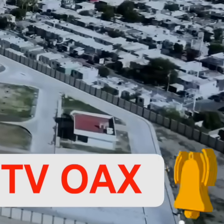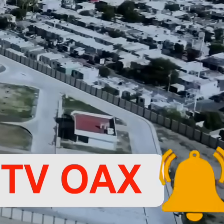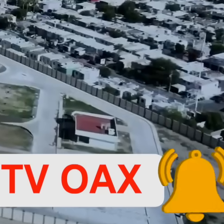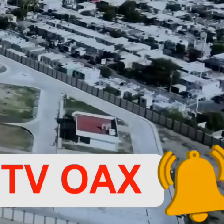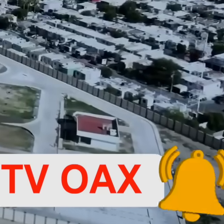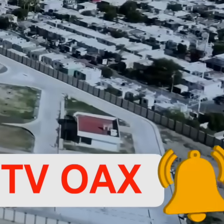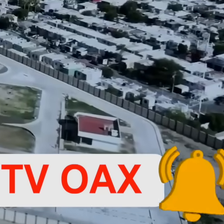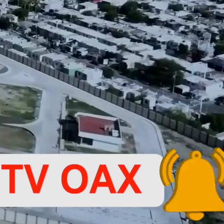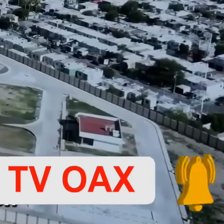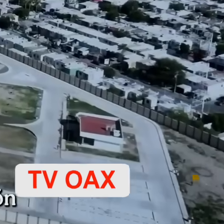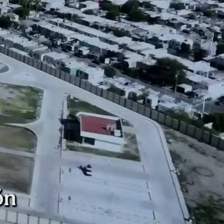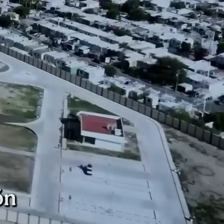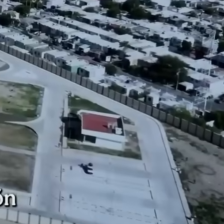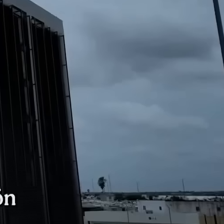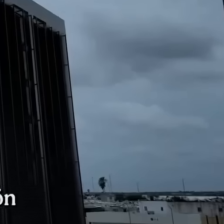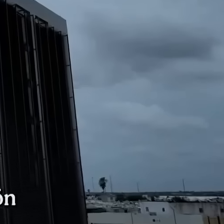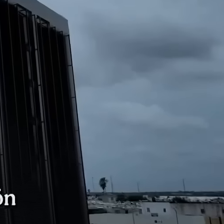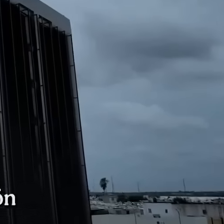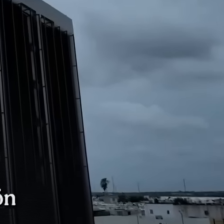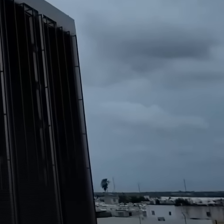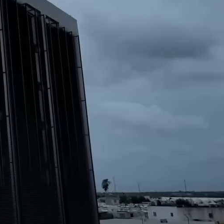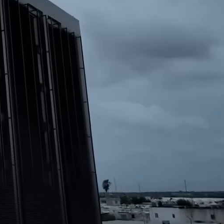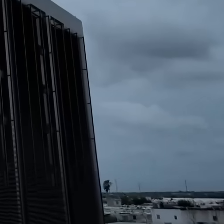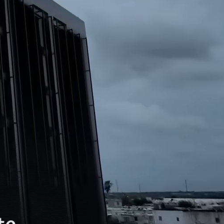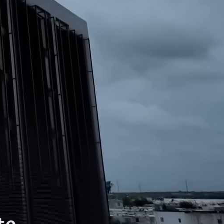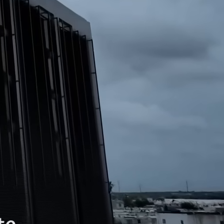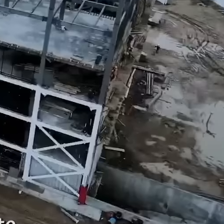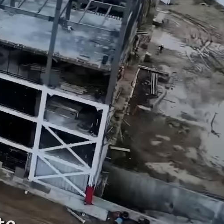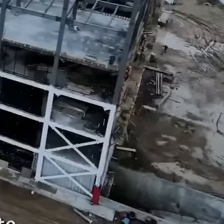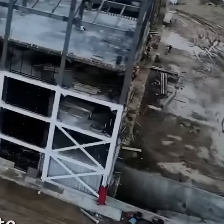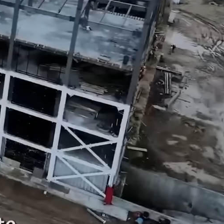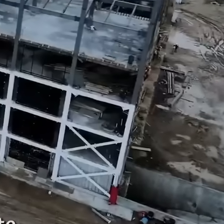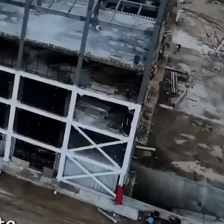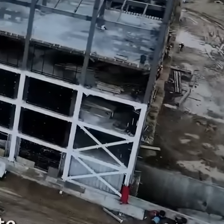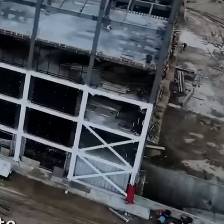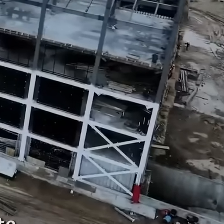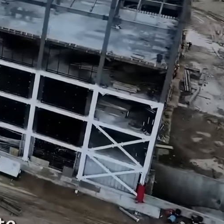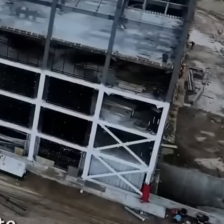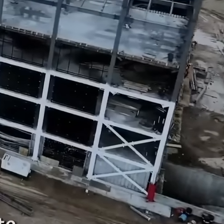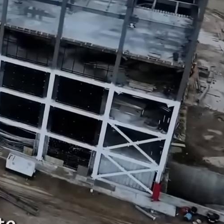como parte del proceso de modernización aduanera. La construcción de esta importante infraestructura